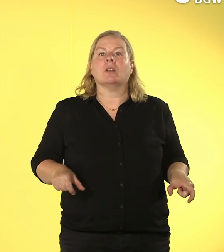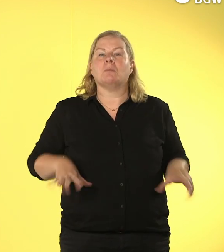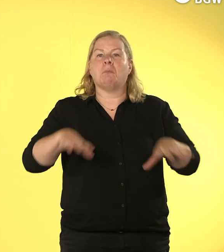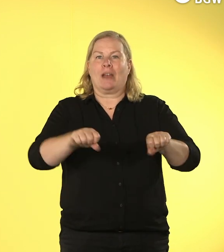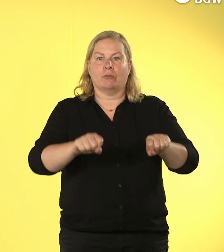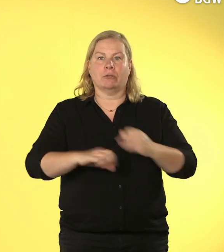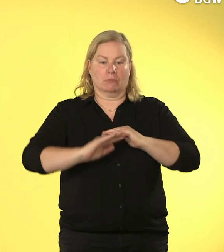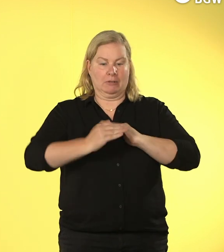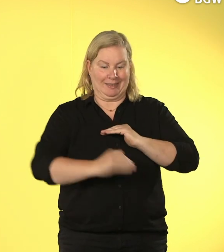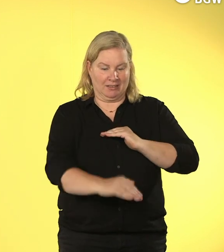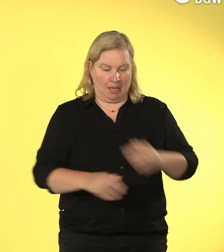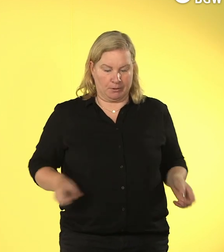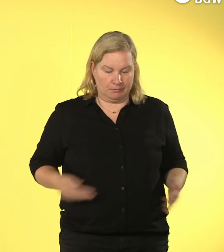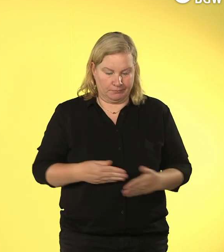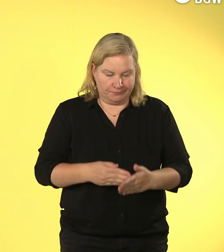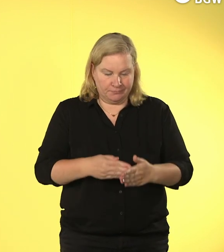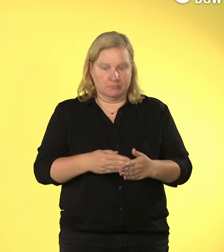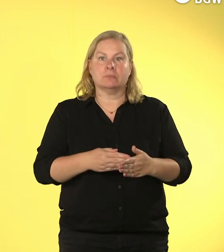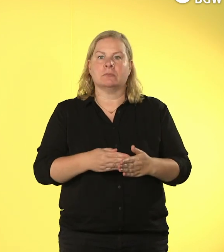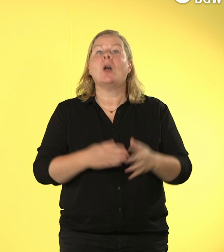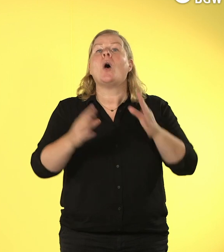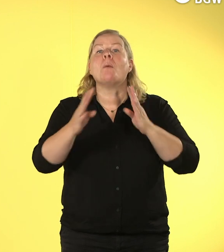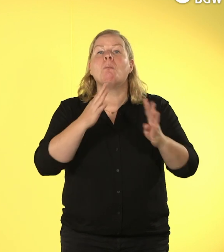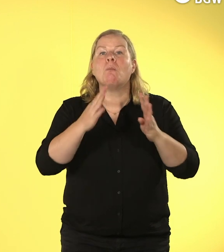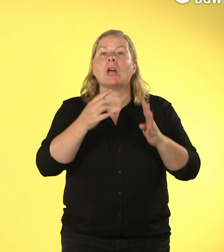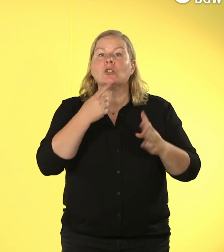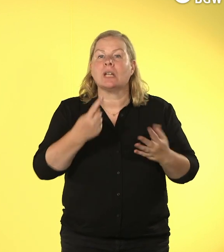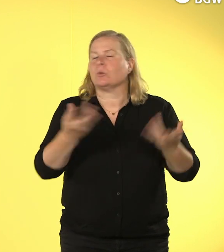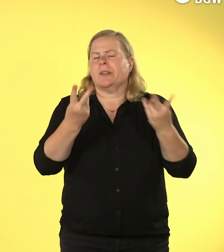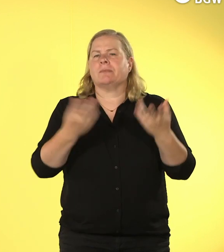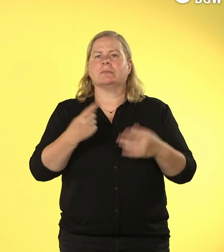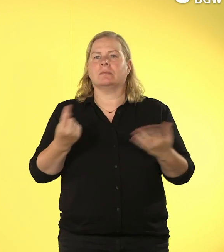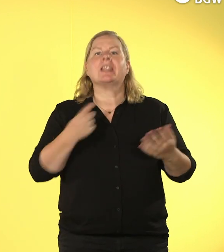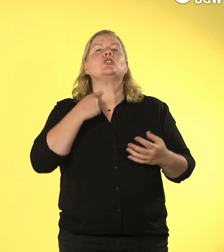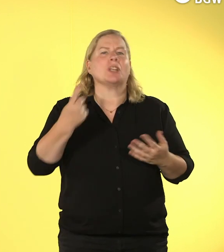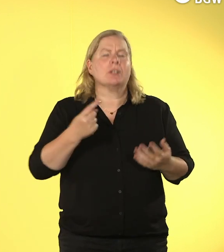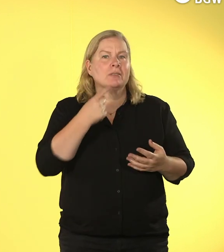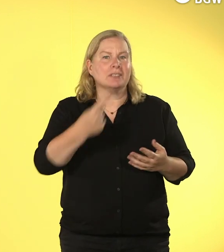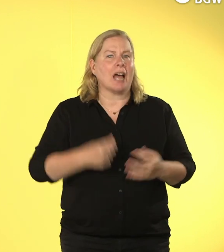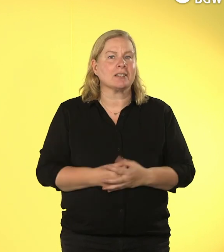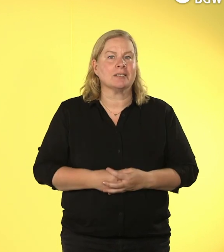Diese Off-Stimme sagt dann: